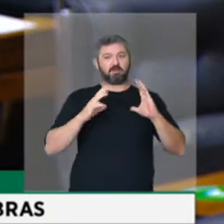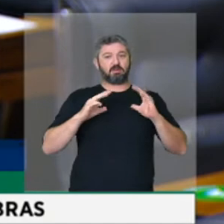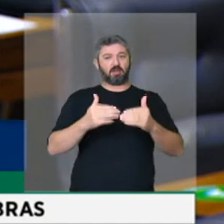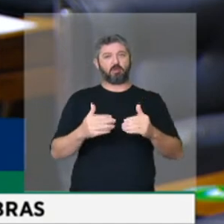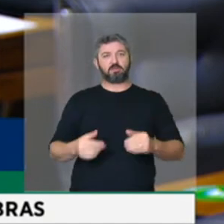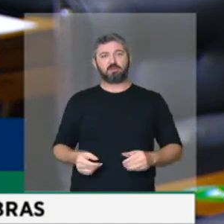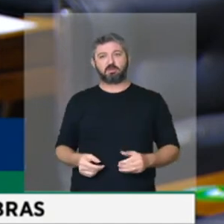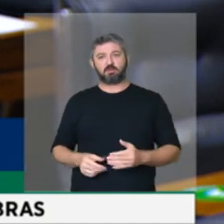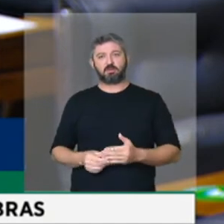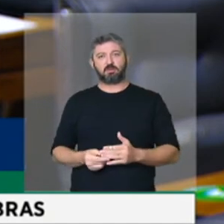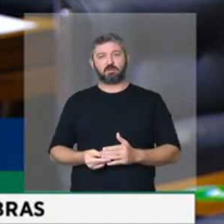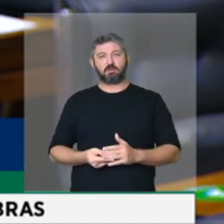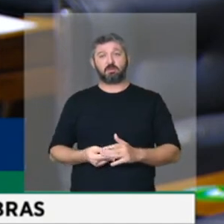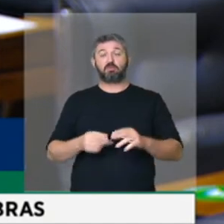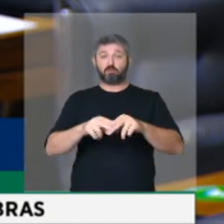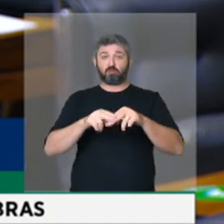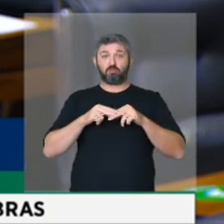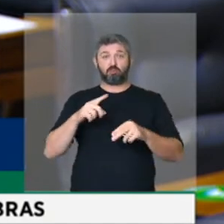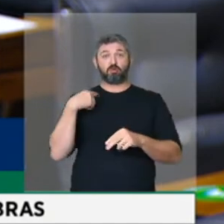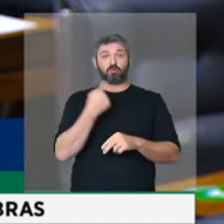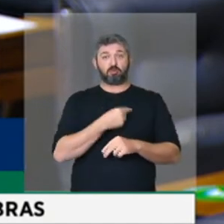MEDIDAS PROVISÓRIAS. ISSO É NECESSÁRIO, ESSE PROJETO TEM QUE VOLTAR PRA ATRÁS, TEM QUE